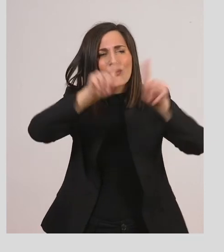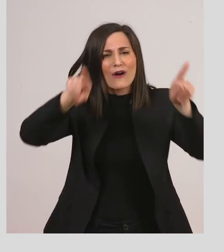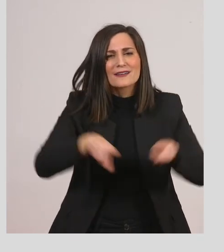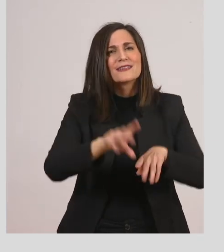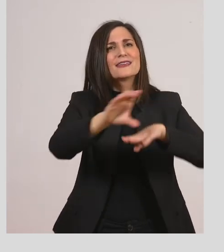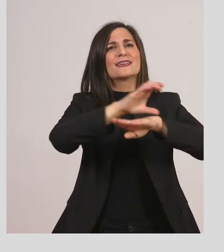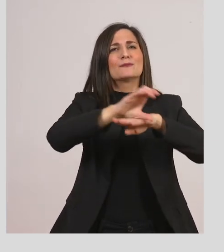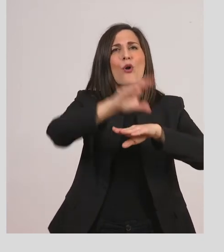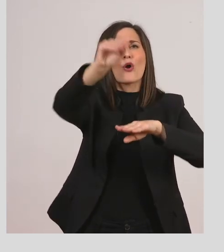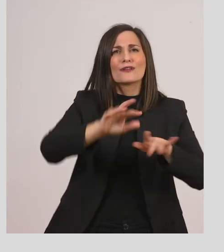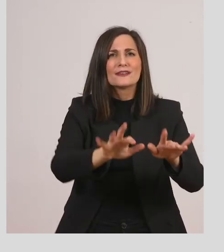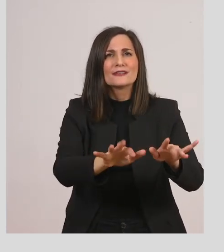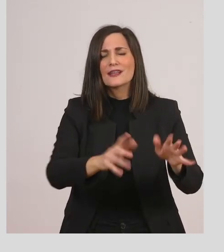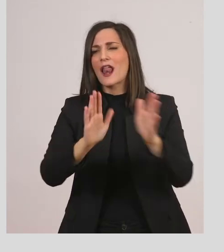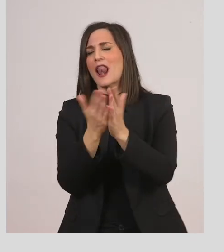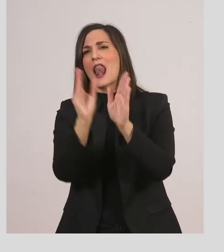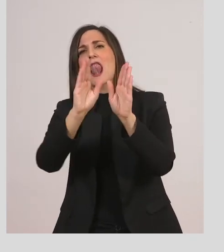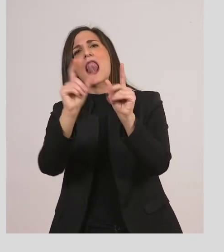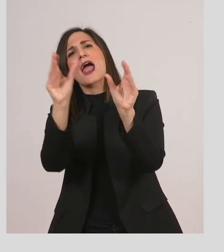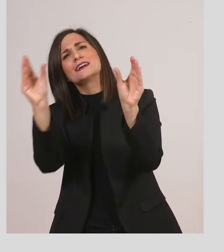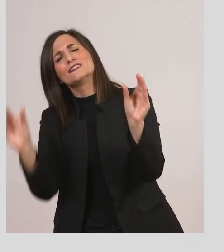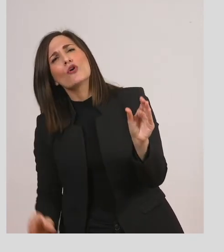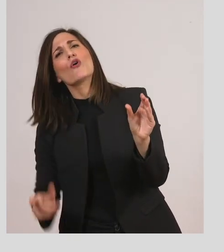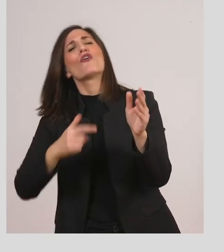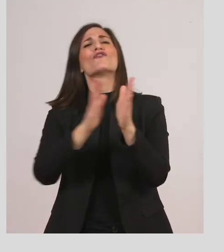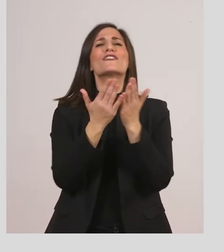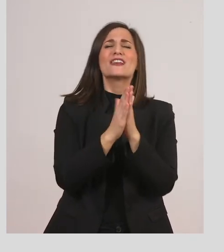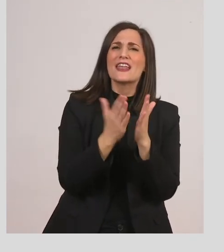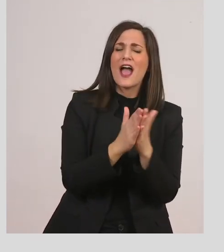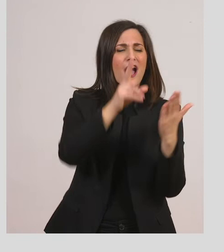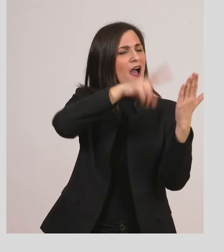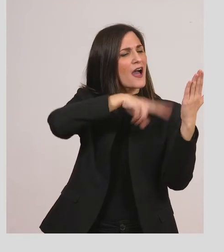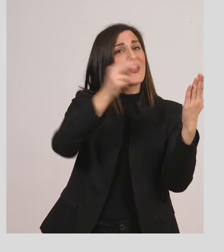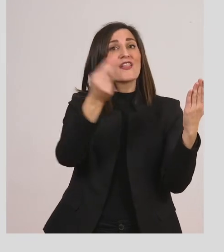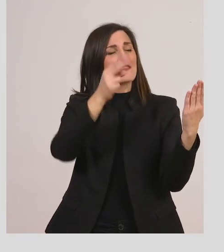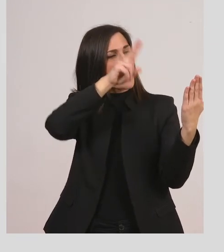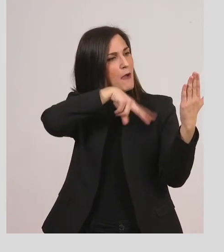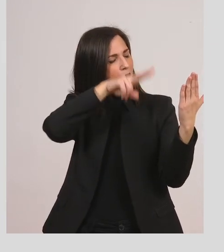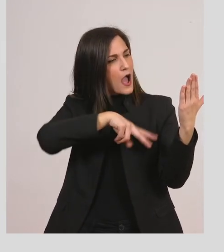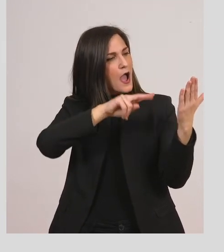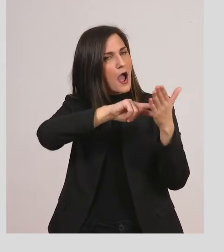Αν είχαμε κοντά μας το λεξικό και τα βιβλία μας. Αν διαβάσαμε προσεκτικά το θέμα και τι ζητάει. Είπαμε με προσοχή για να μην πέσουμε εκτός θέματος.